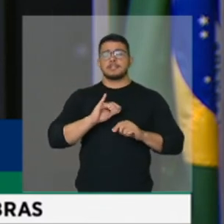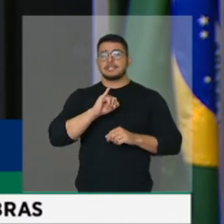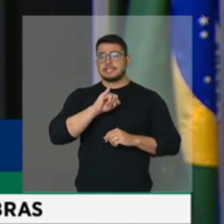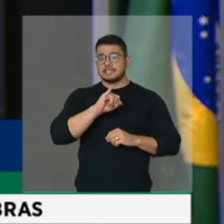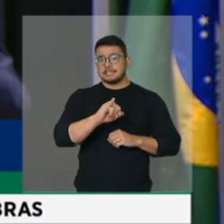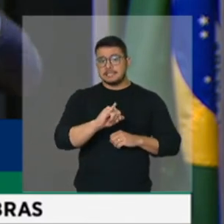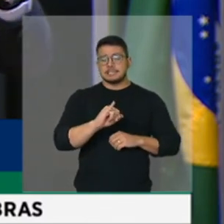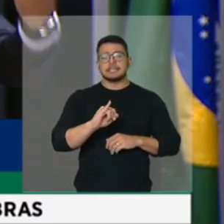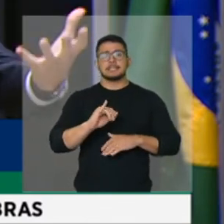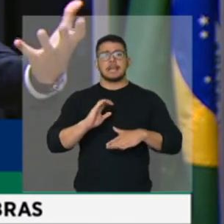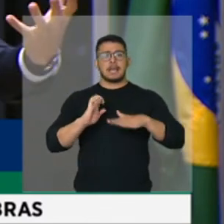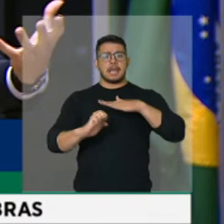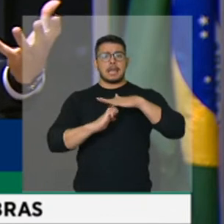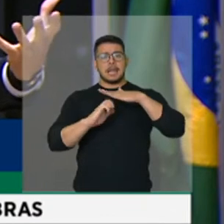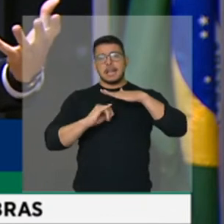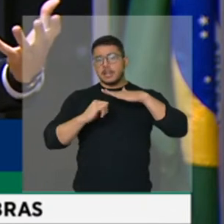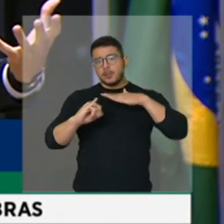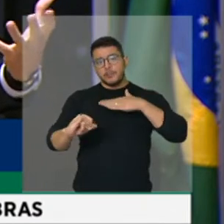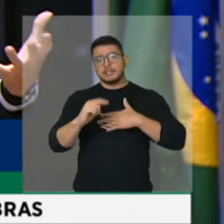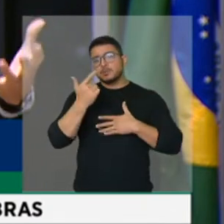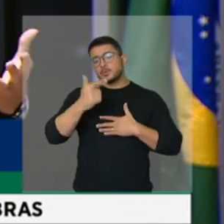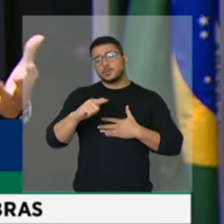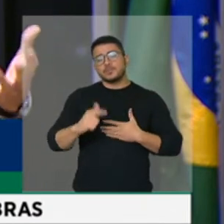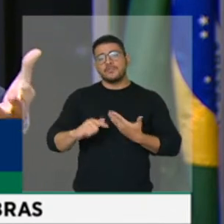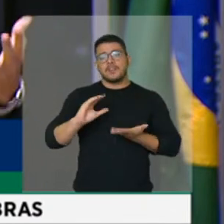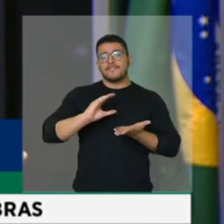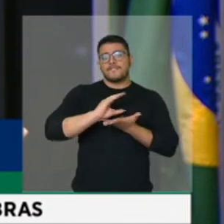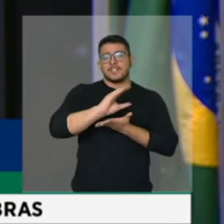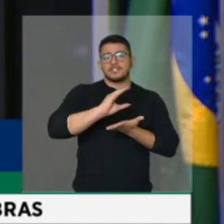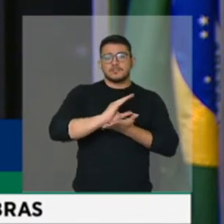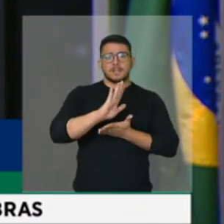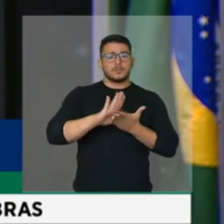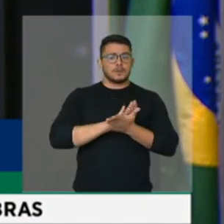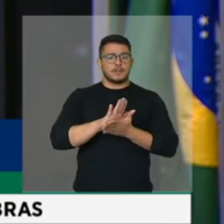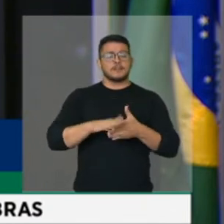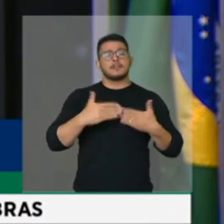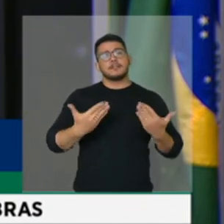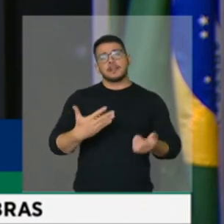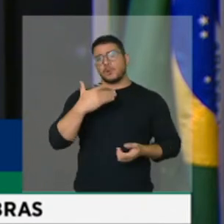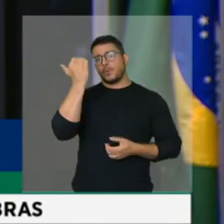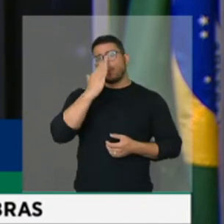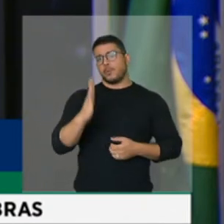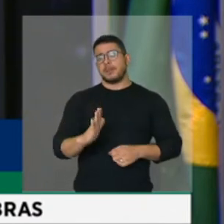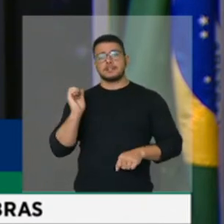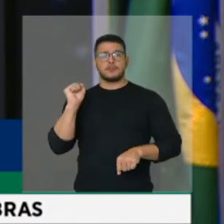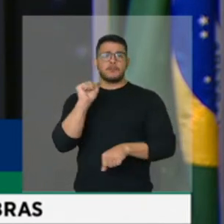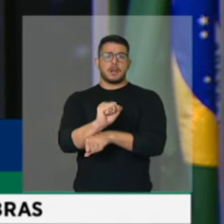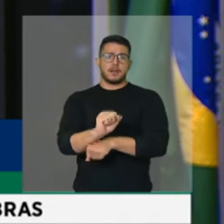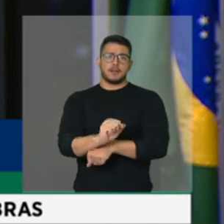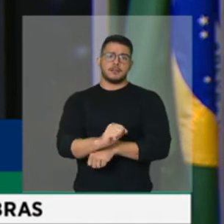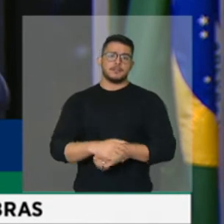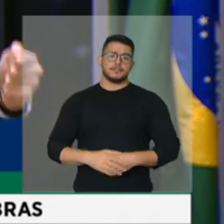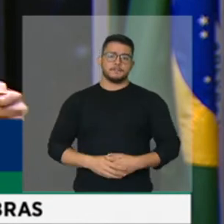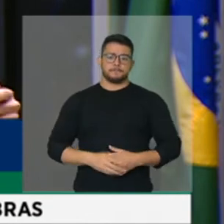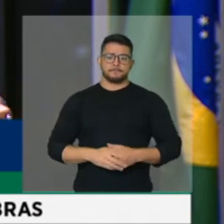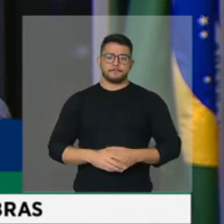EMPRESA. DEPUTADO PAULO. NÃO É ? QUE O ESTADO... ELE PERDEU A CAPACIDADE DE INVESTIMENTO. E QUE SE A ELETROBRAS NÃO INVESTIR EM